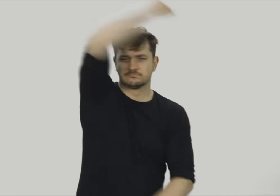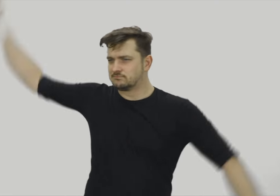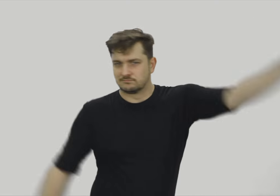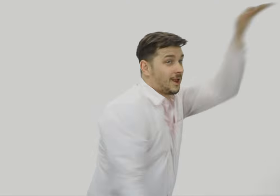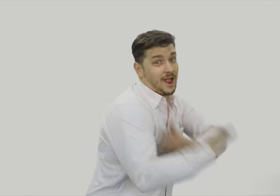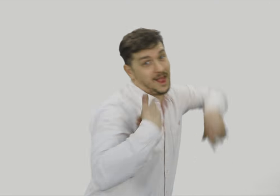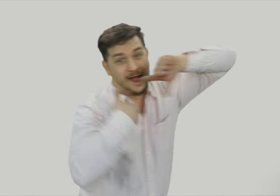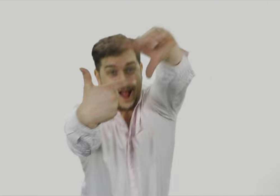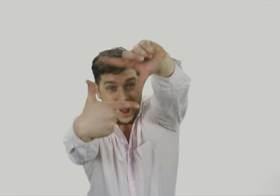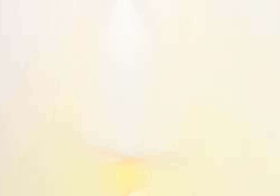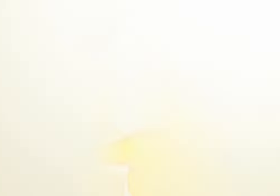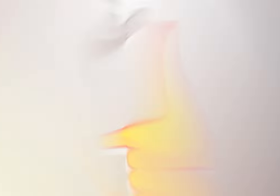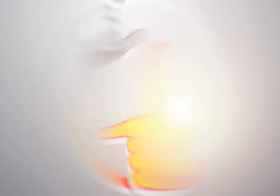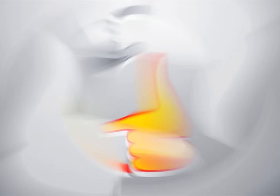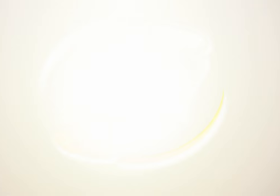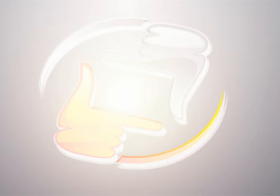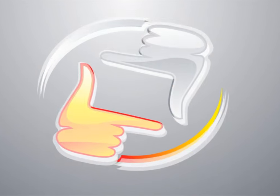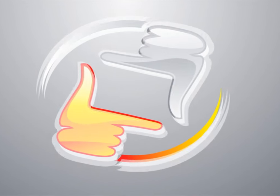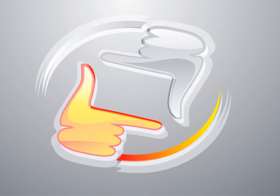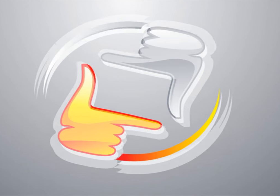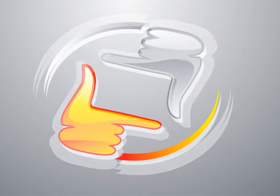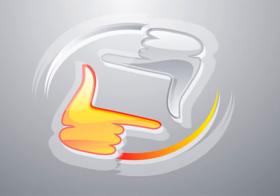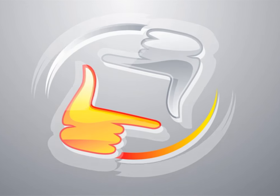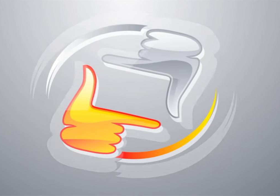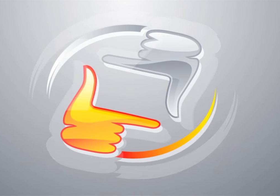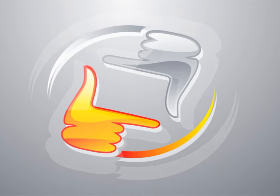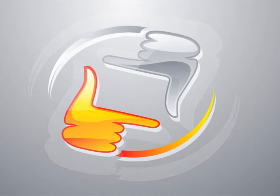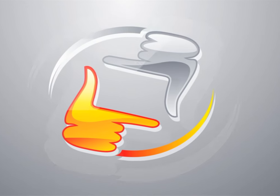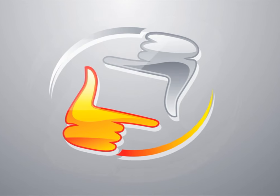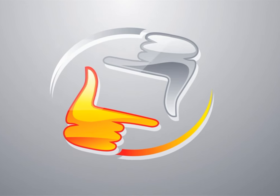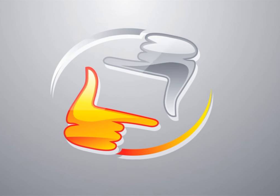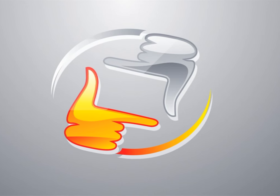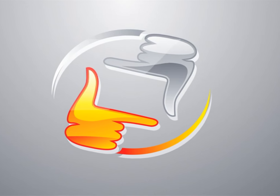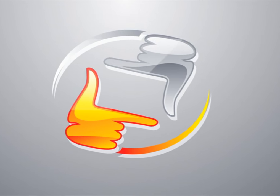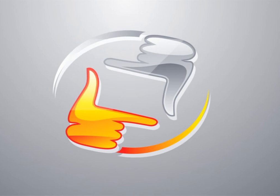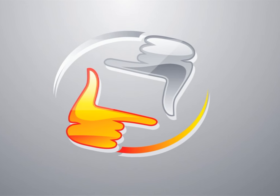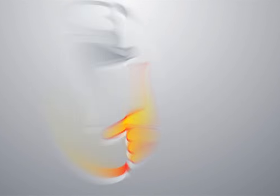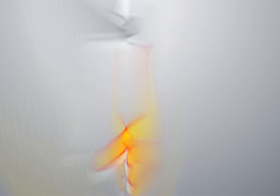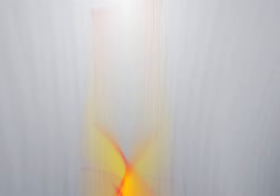Herzlich Willkommen auf Deafmedia.de!